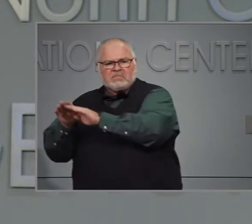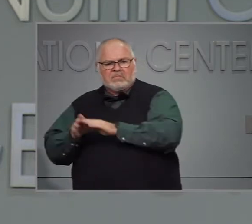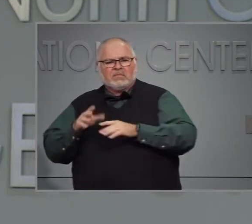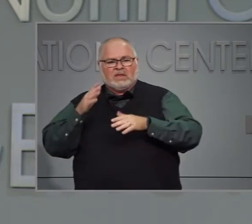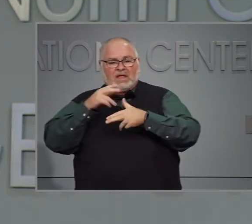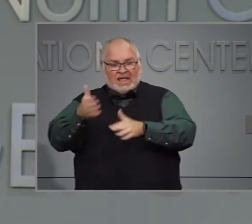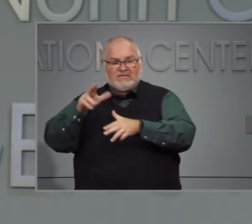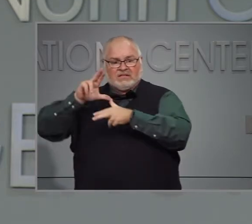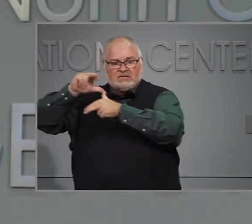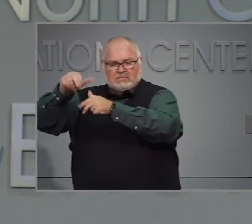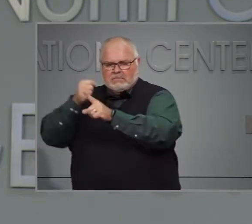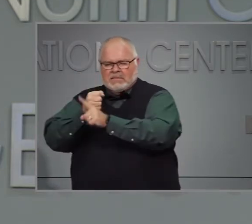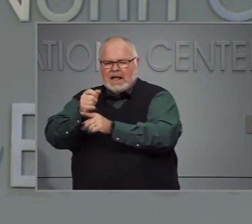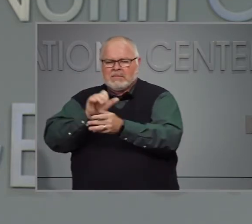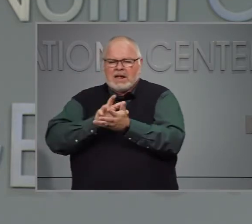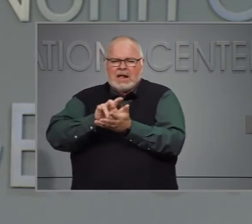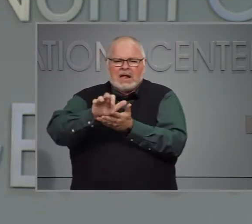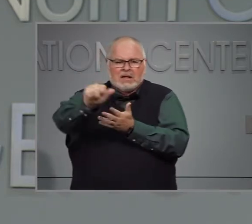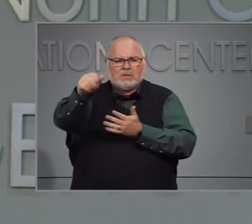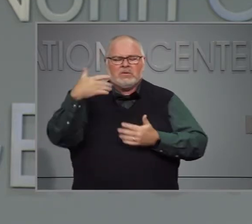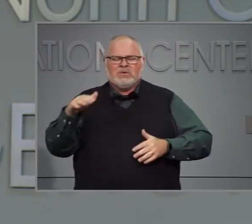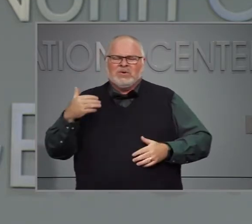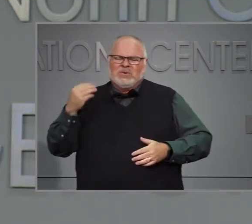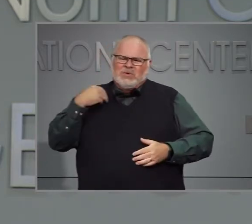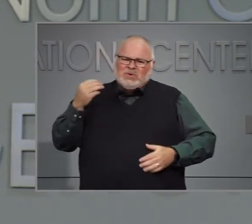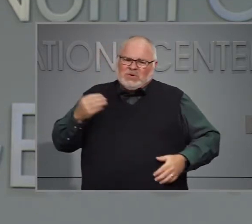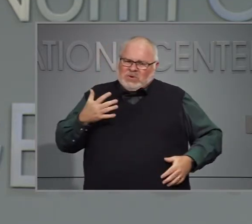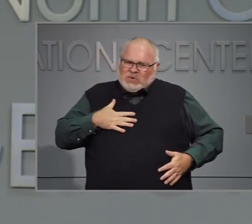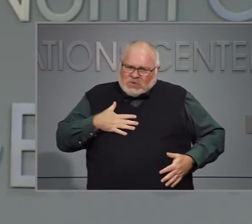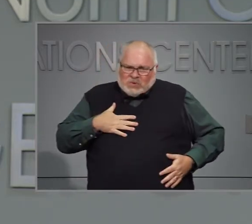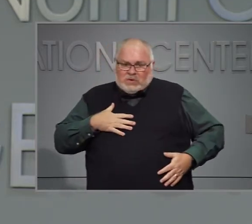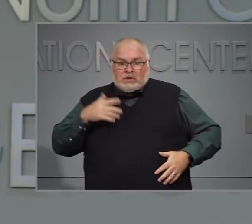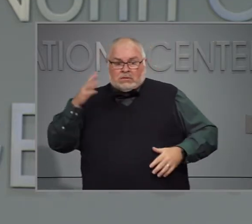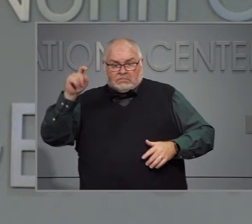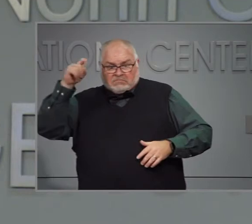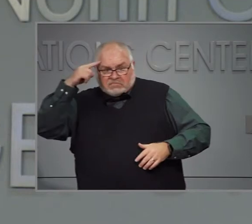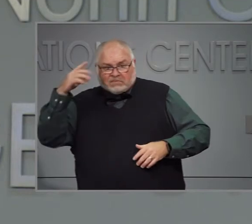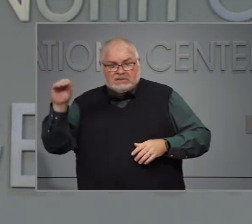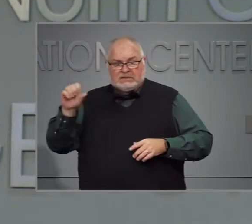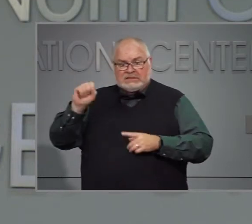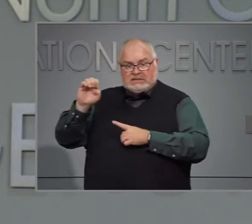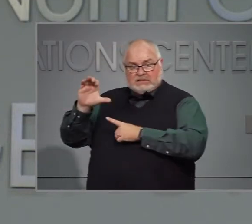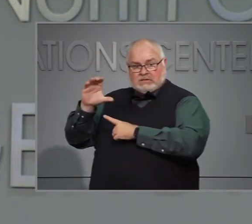sureste de Carolina del Norte lunes en la noche a nombre del gobernador y del secretario